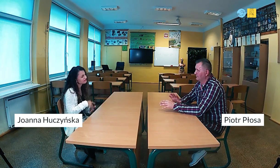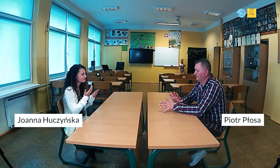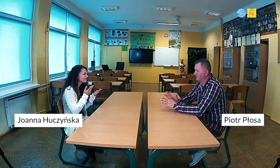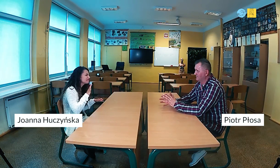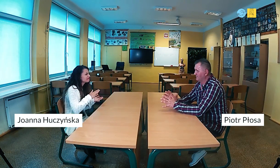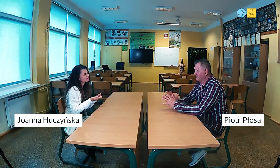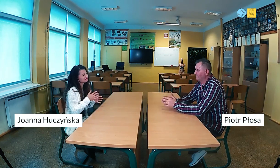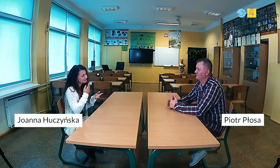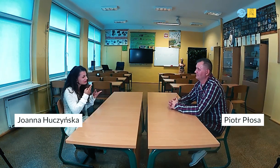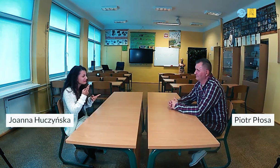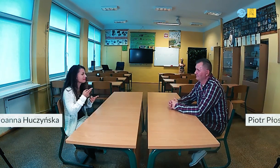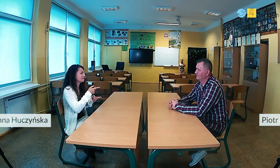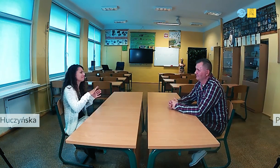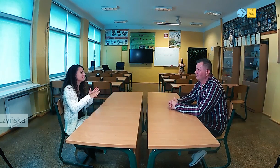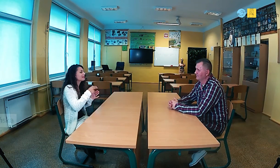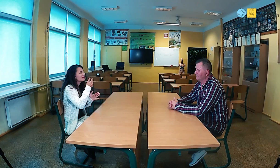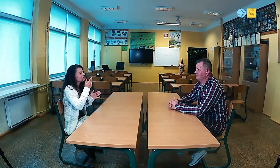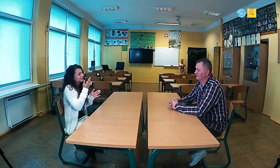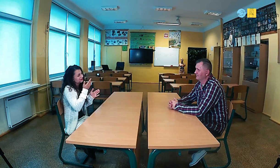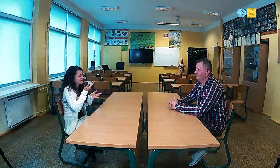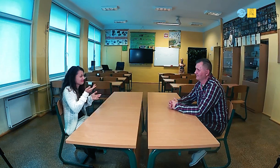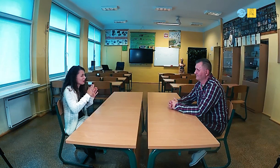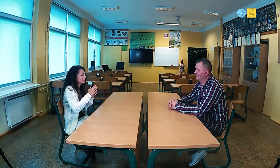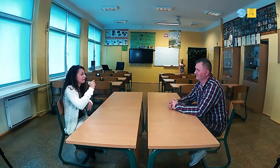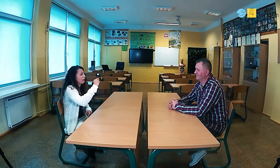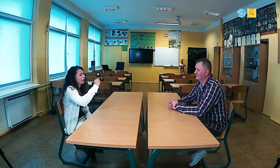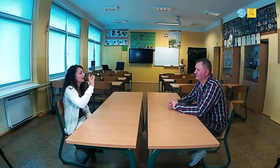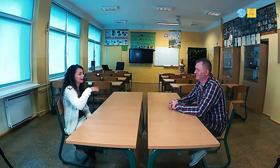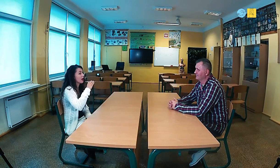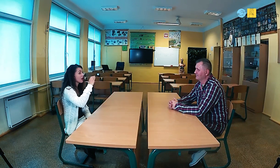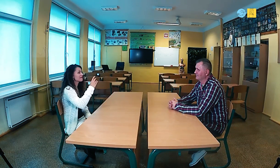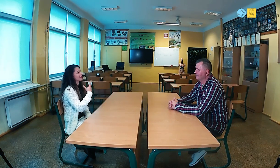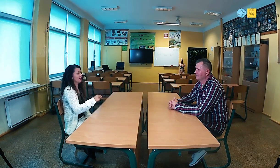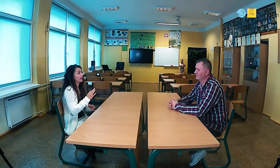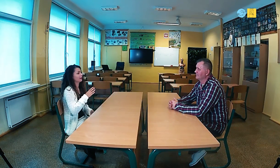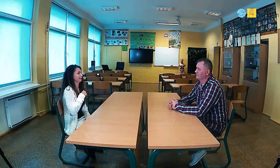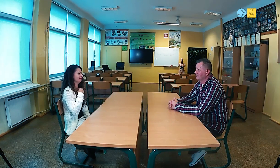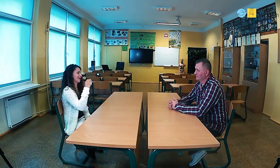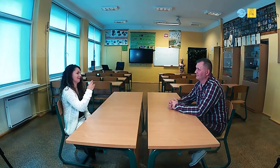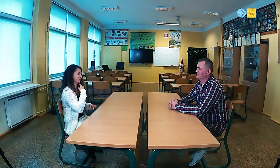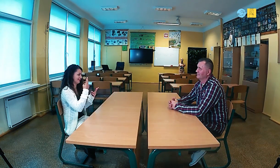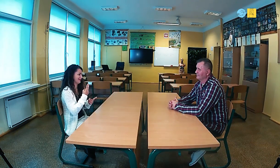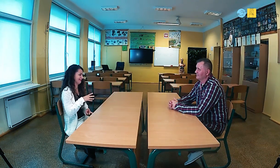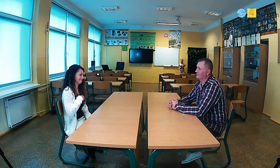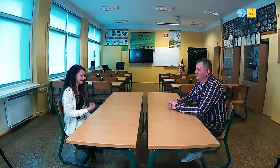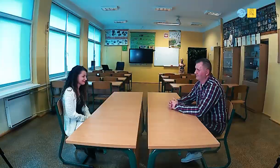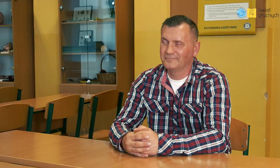Średnio. Czytałam fragmenty, cienkie książki. Nie czytałam grubych książek, a teraz potrafię.